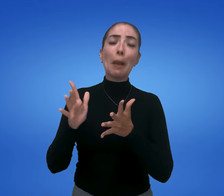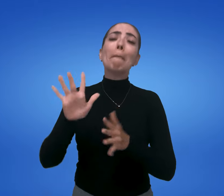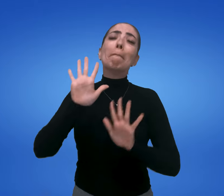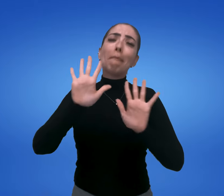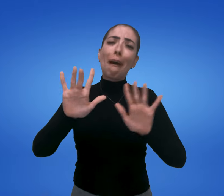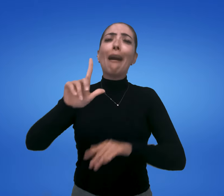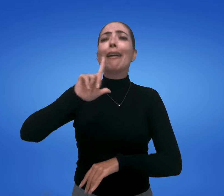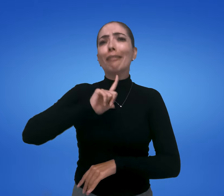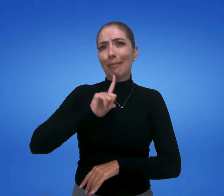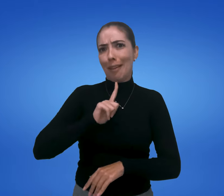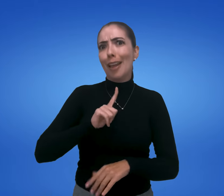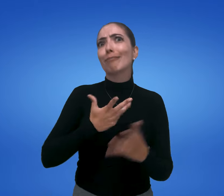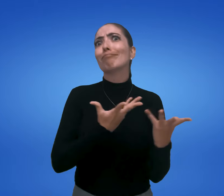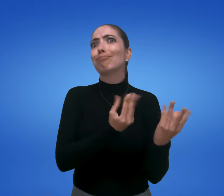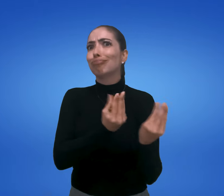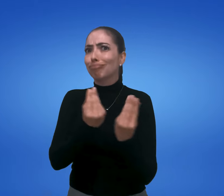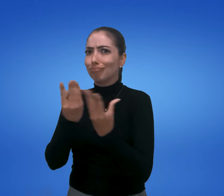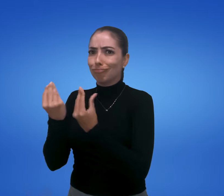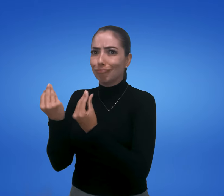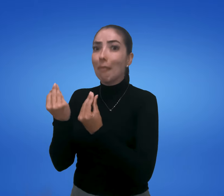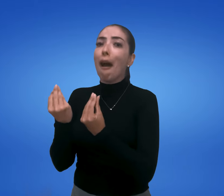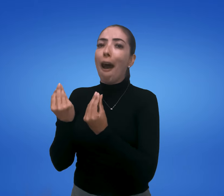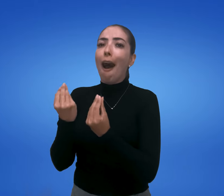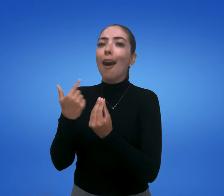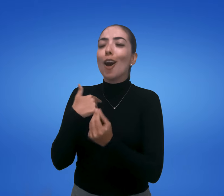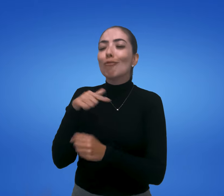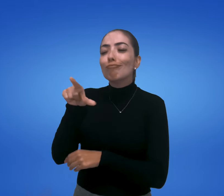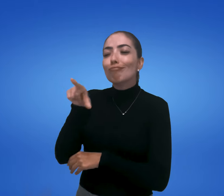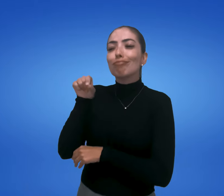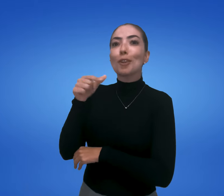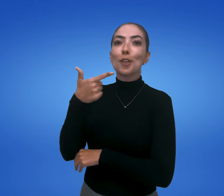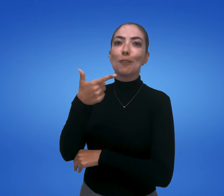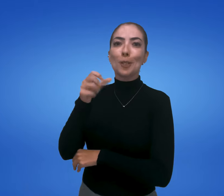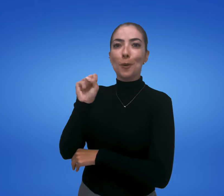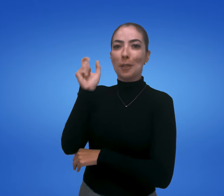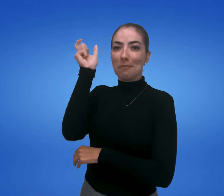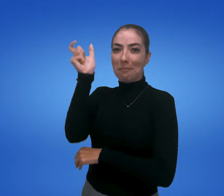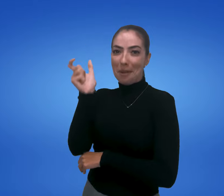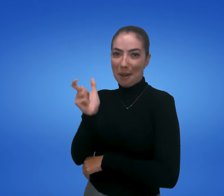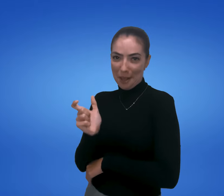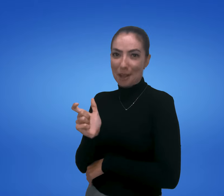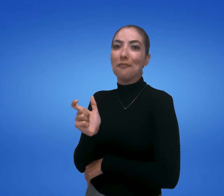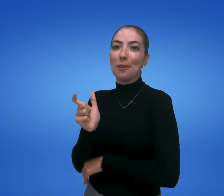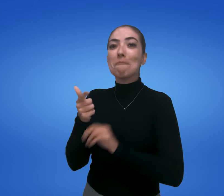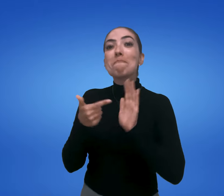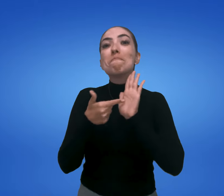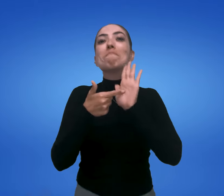e Existem muitos outros mas eu escolhi esses 28 para passar para vocês hoje